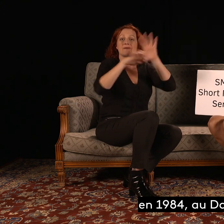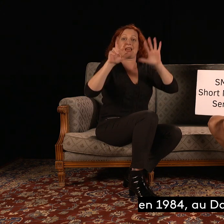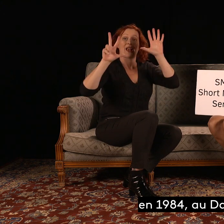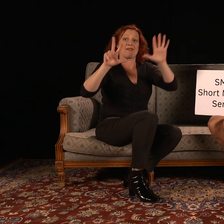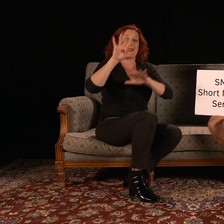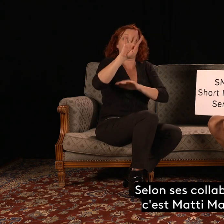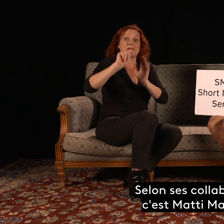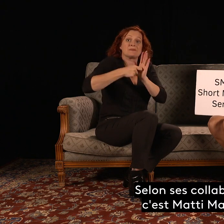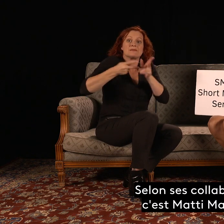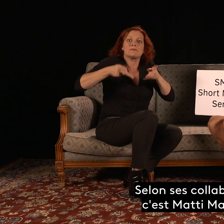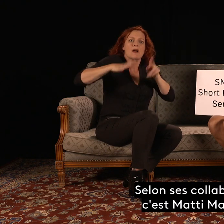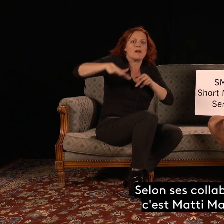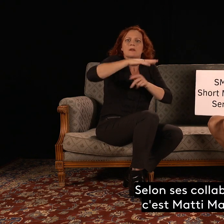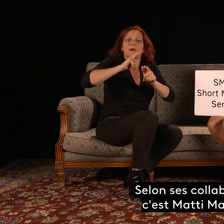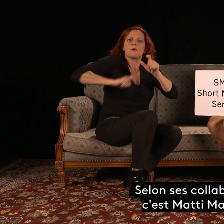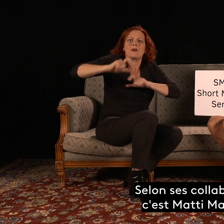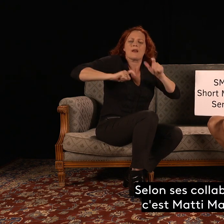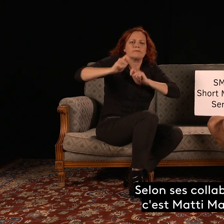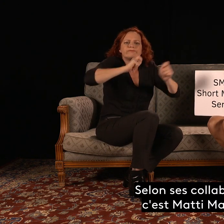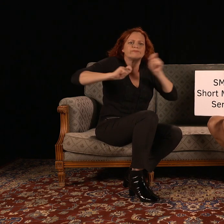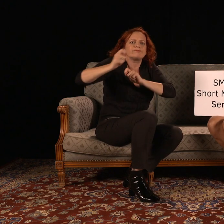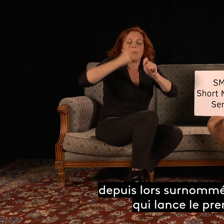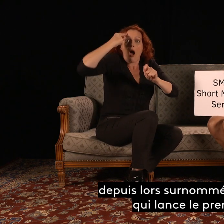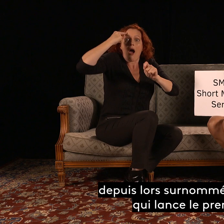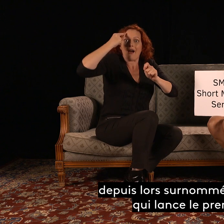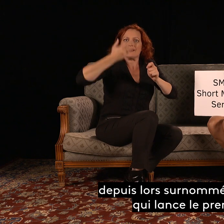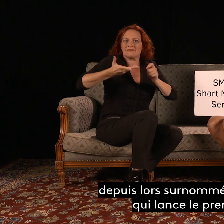Selon ses collaborateurs, c’est Matti Makkonen, depuis lors surnommé « père